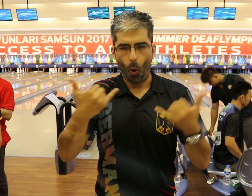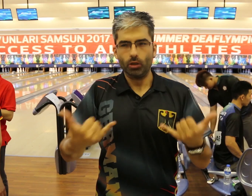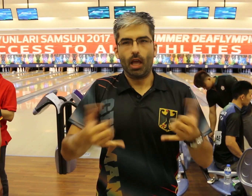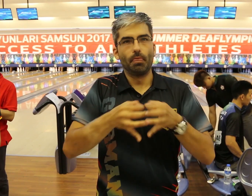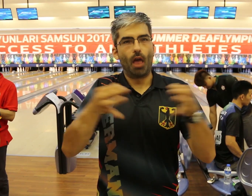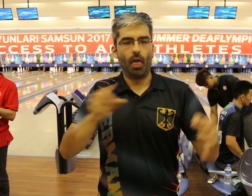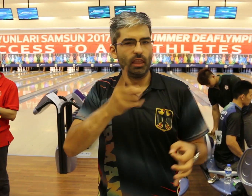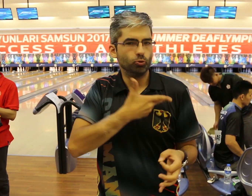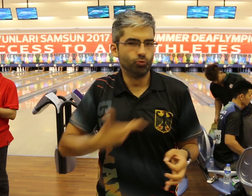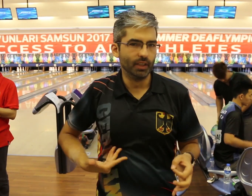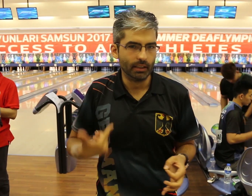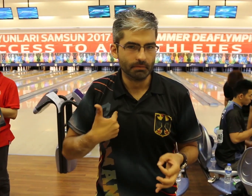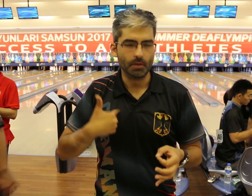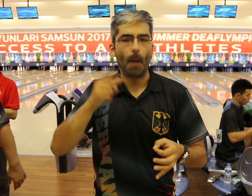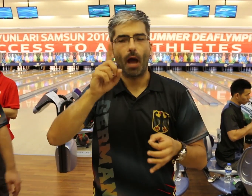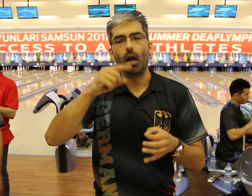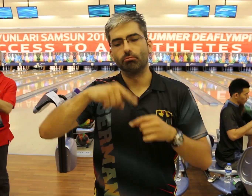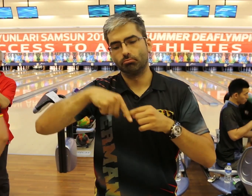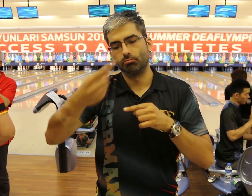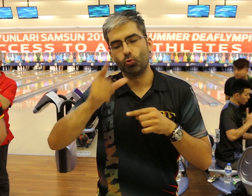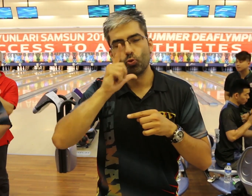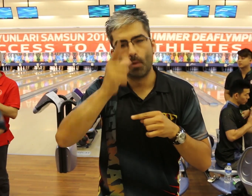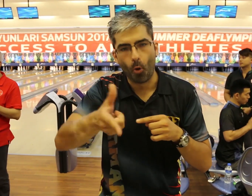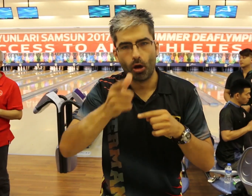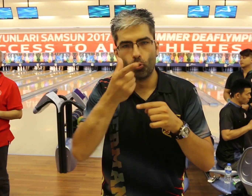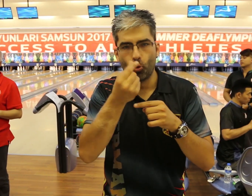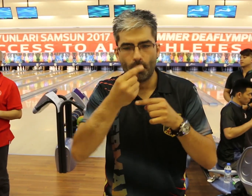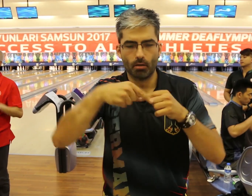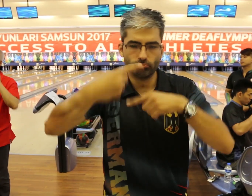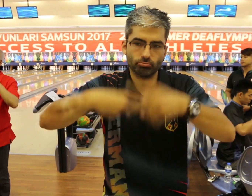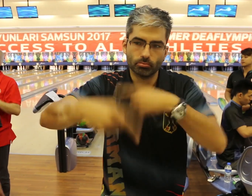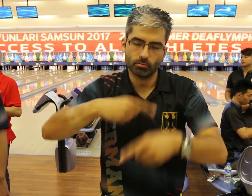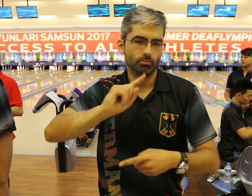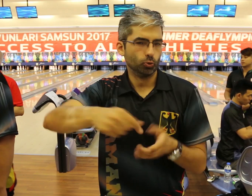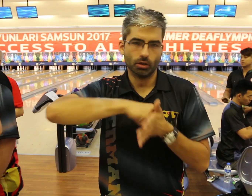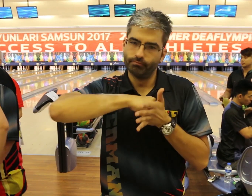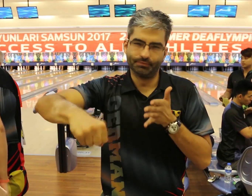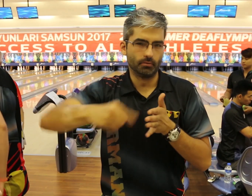Mit dem heutigen Tag, bin ich nicht zufrieden. Übermorgen, beim Doppel, muss es mit Vollgas weiter gehen.